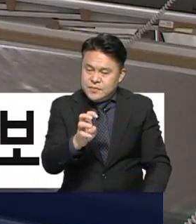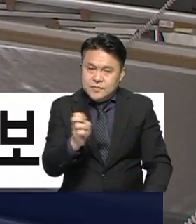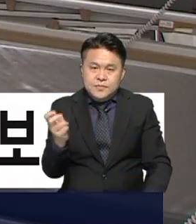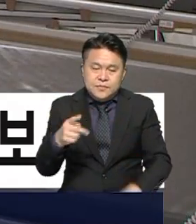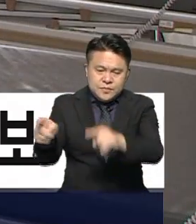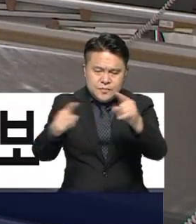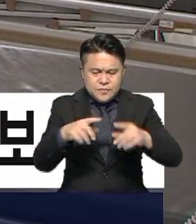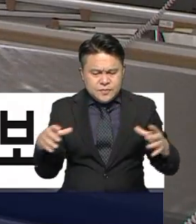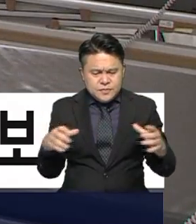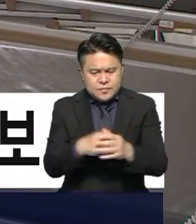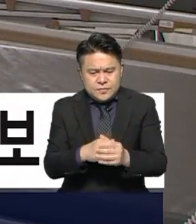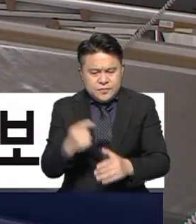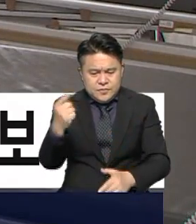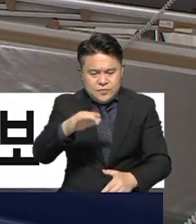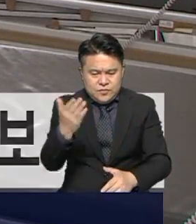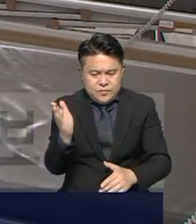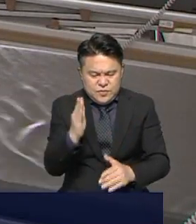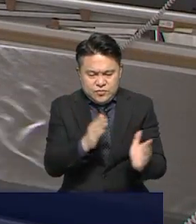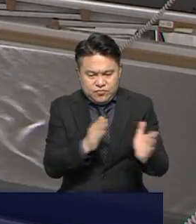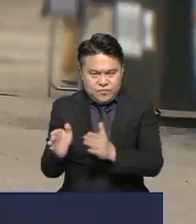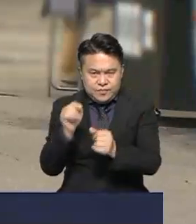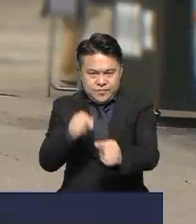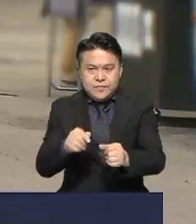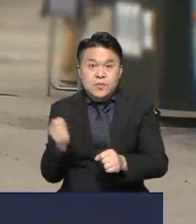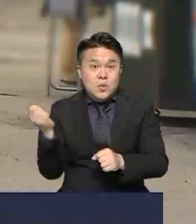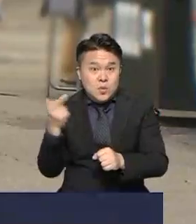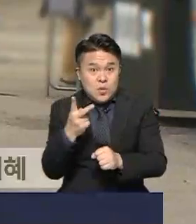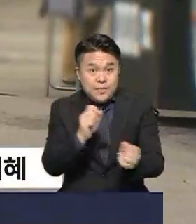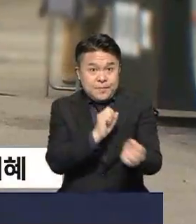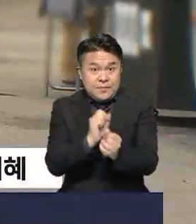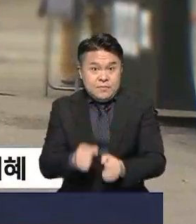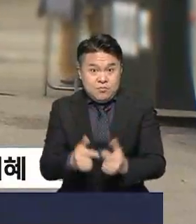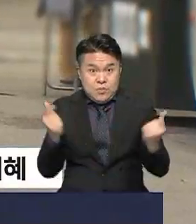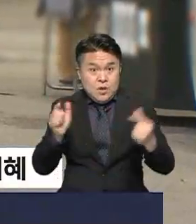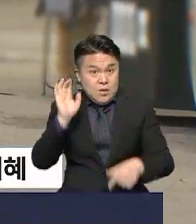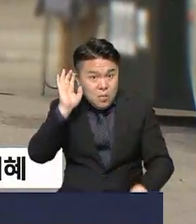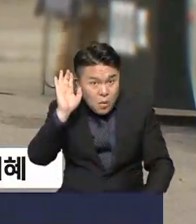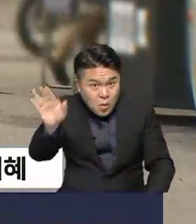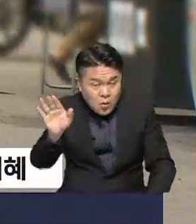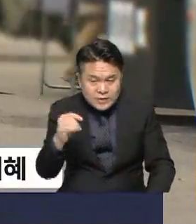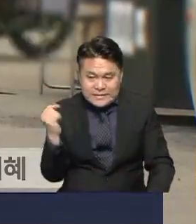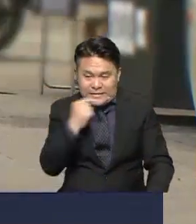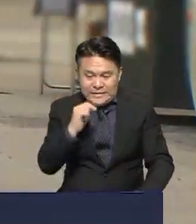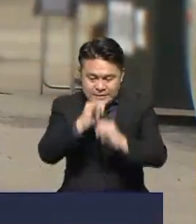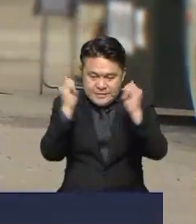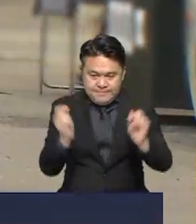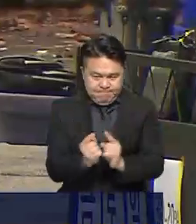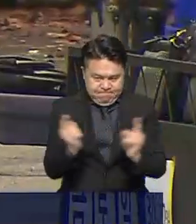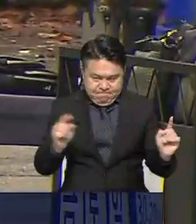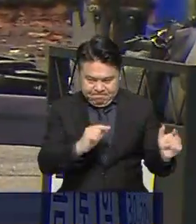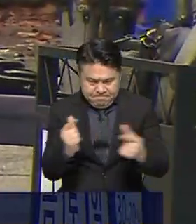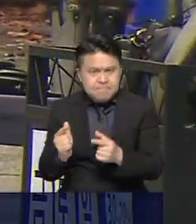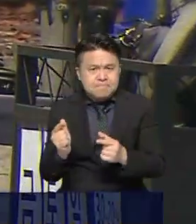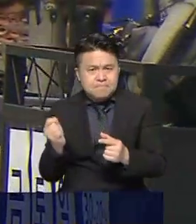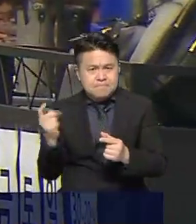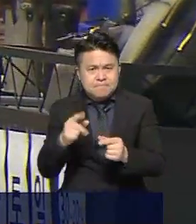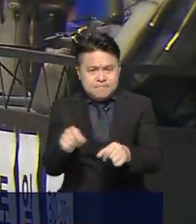확보하기로 했습니다. 또 확산세가 계속될 경우 강력한 사회적 거리 두기를 포함 특단의 방역대책을 결정할 수 있다고 밝혔습니다.